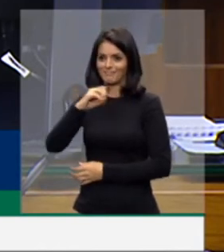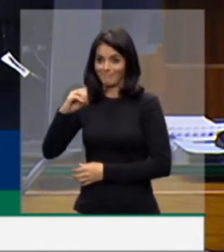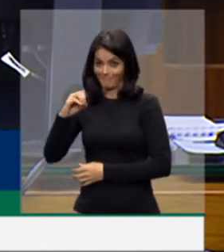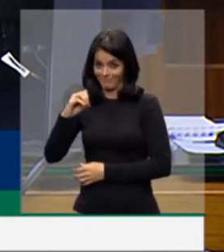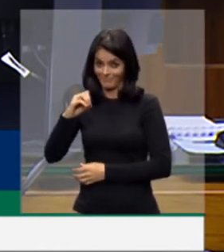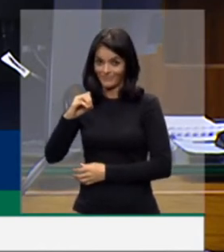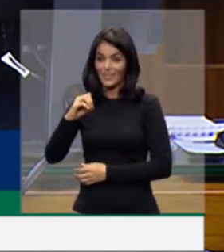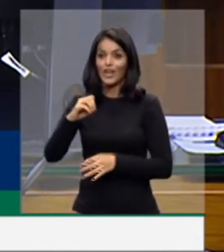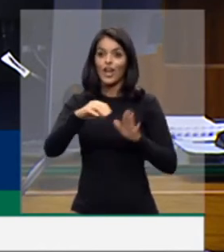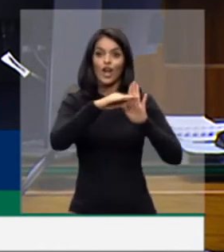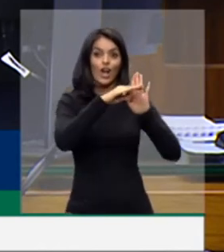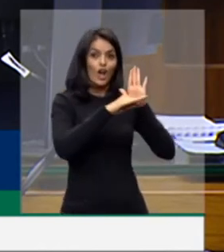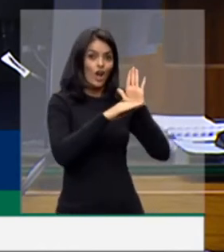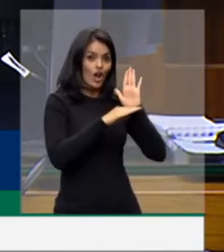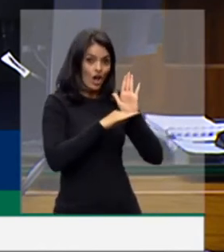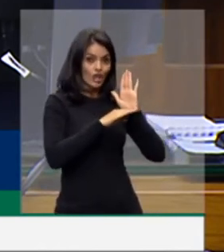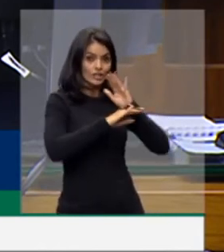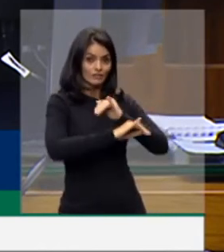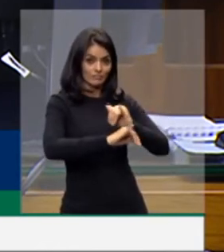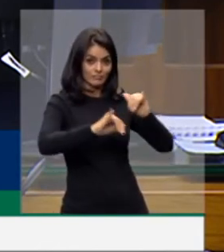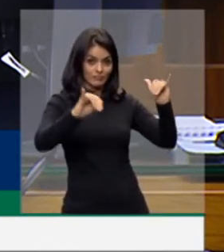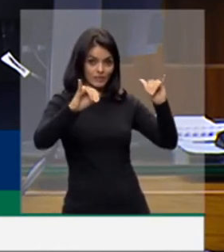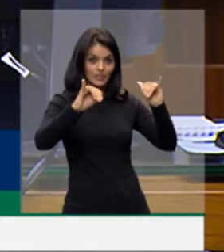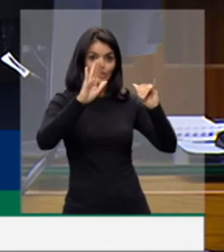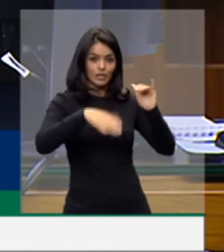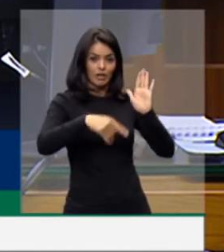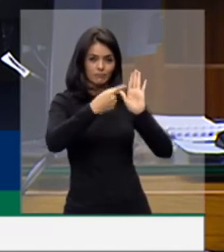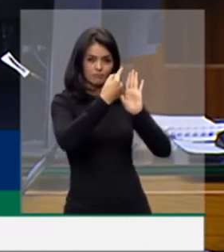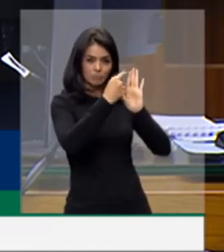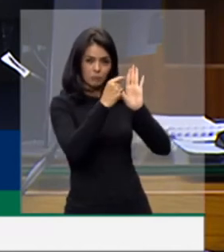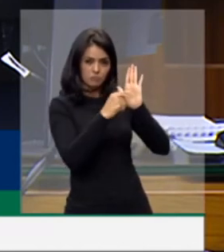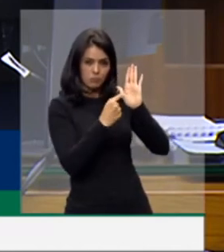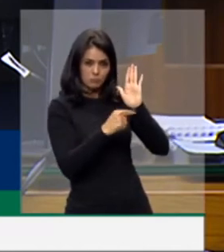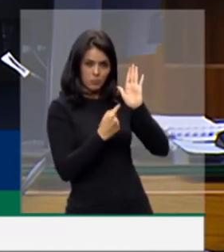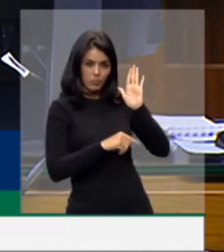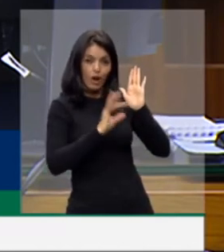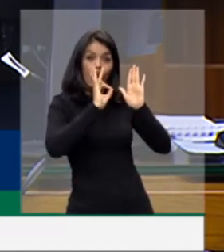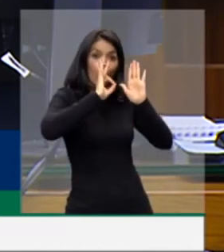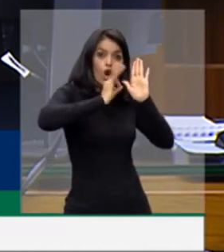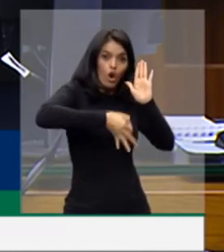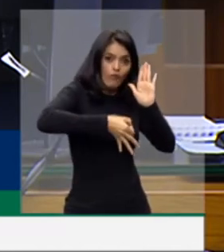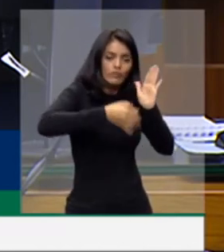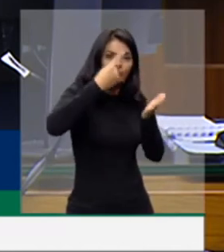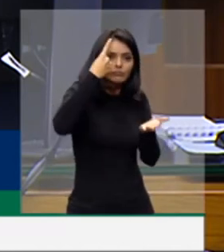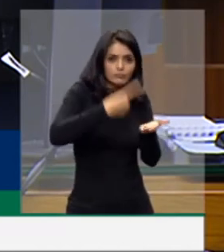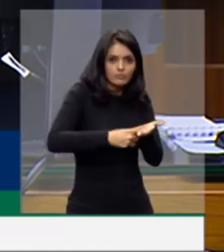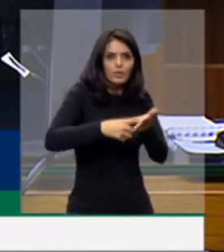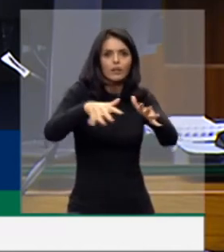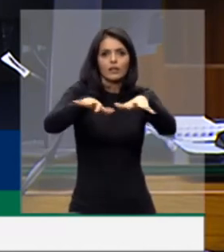PRESIDENTE . -- [REPÓRTER]: INFORMO AO PLENÁRIO QUE A SESSÃO PREVISTA PARA AMANHÃ , ESTÁ CONVOCADA PARA AMANHÃ AS NOVE